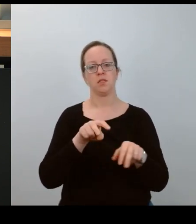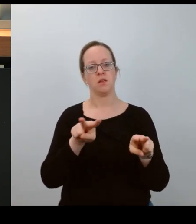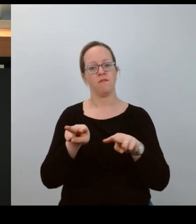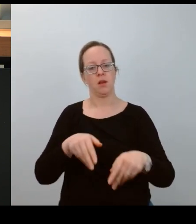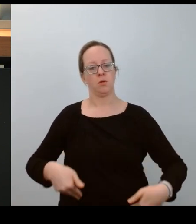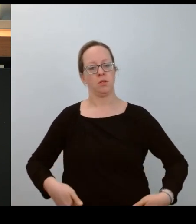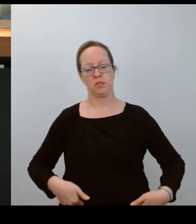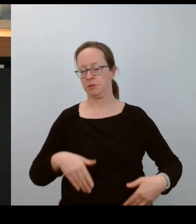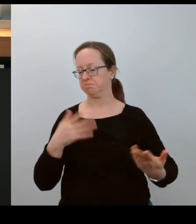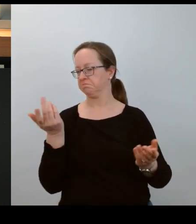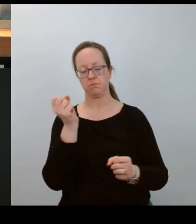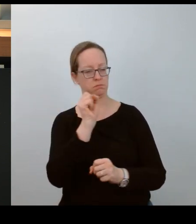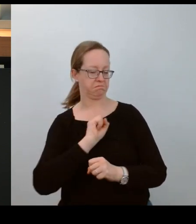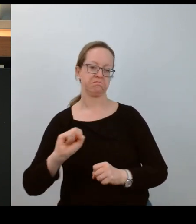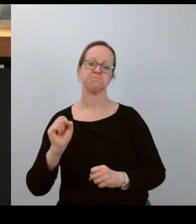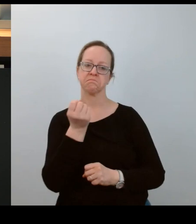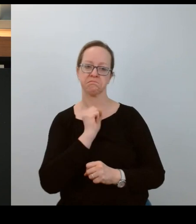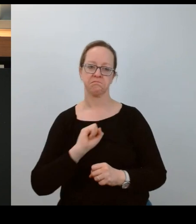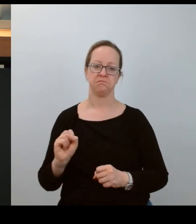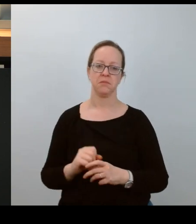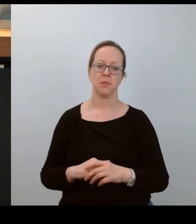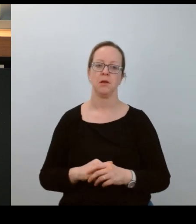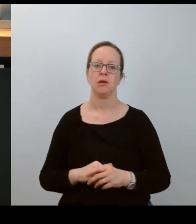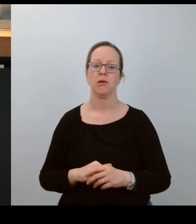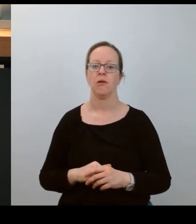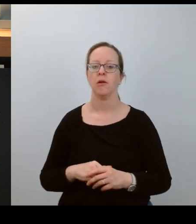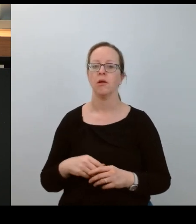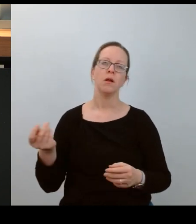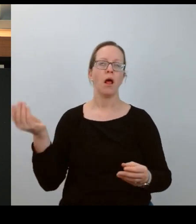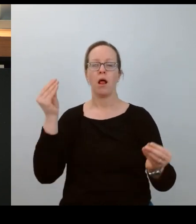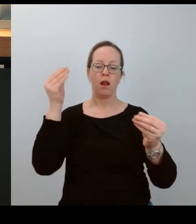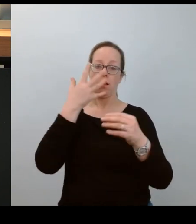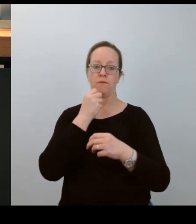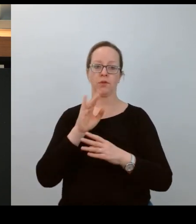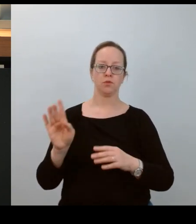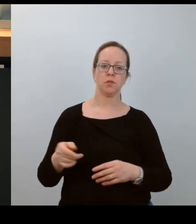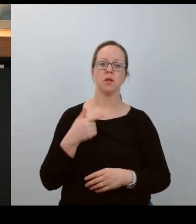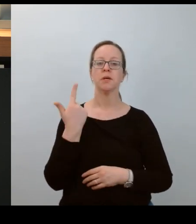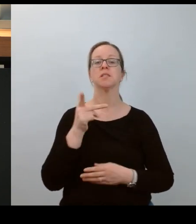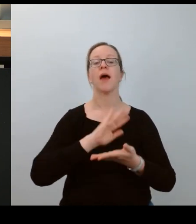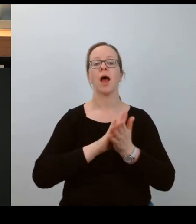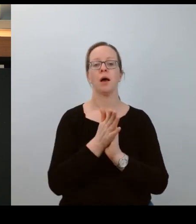Angemessenheitsbeschluss gearbeitet. Wir werden sehen, ob Brüssel unsere Erwartungen erfüt